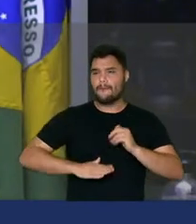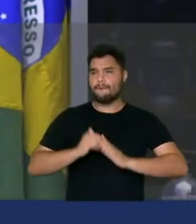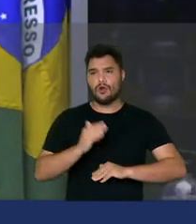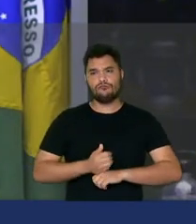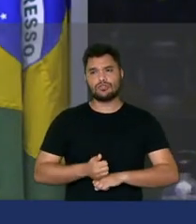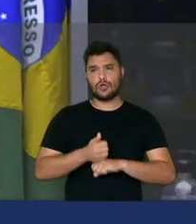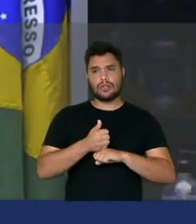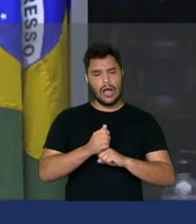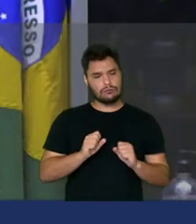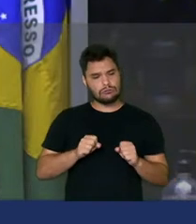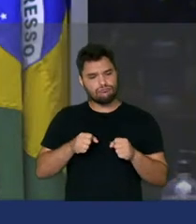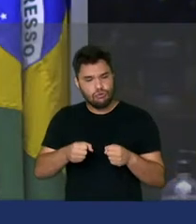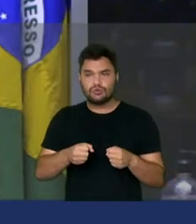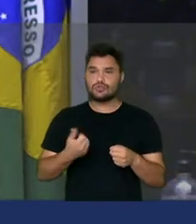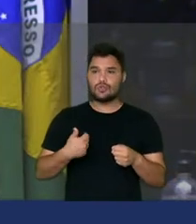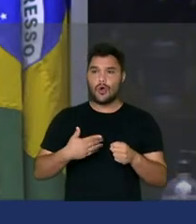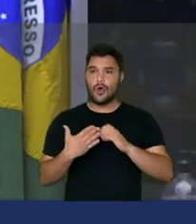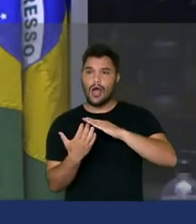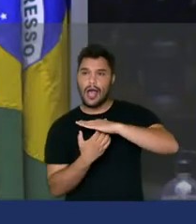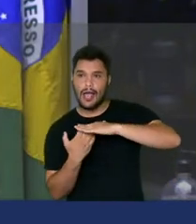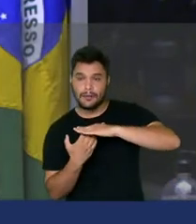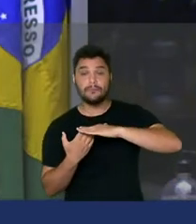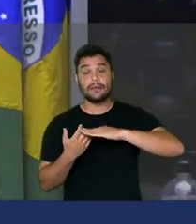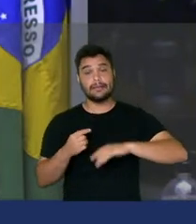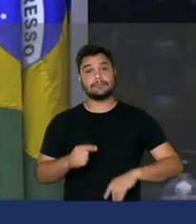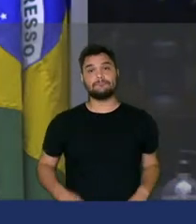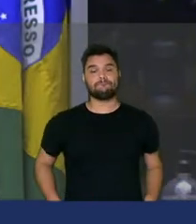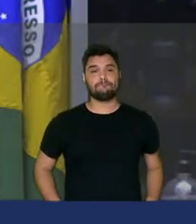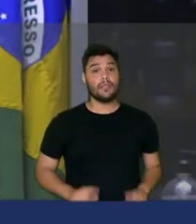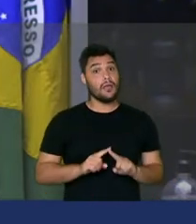GERAIS E OUTROS. FOI SEMPRE UM PROFISSIONAL QUE SE DEDICOU AO MÁXIMO PELA EMPRESA, MAS